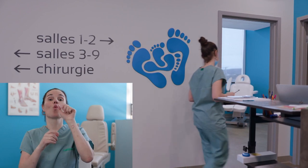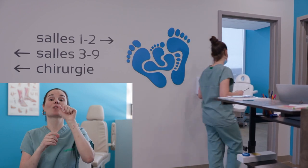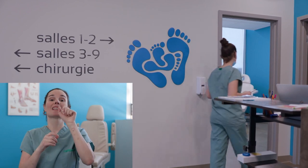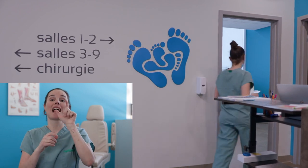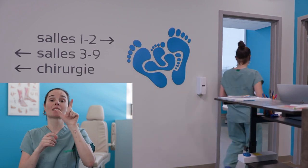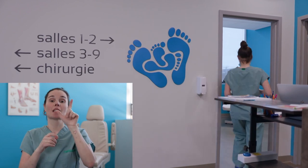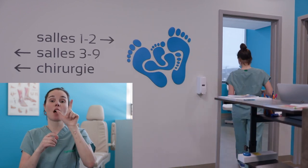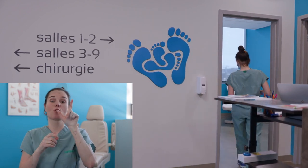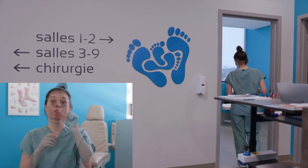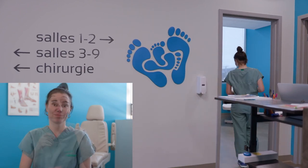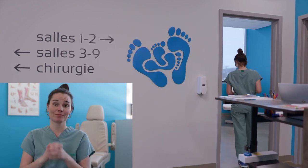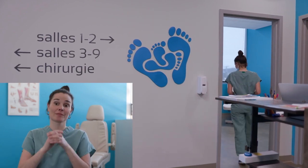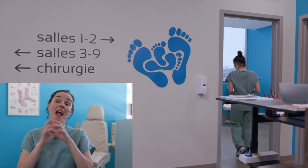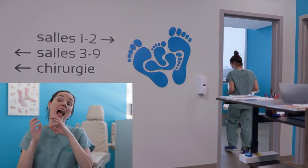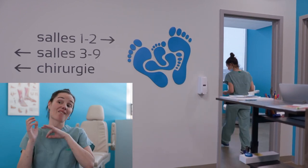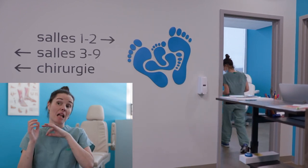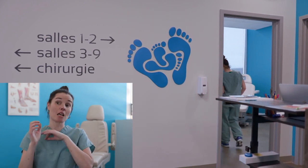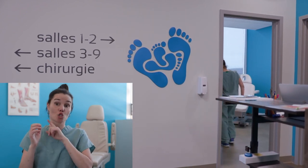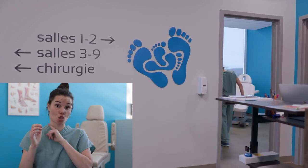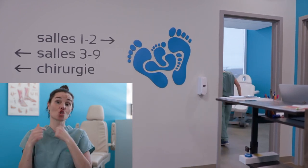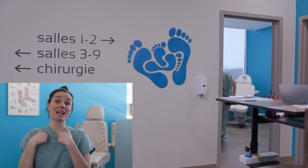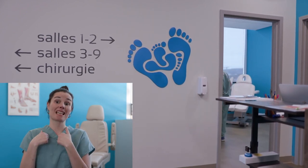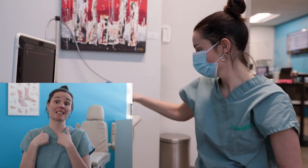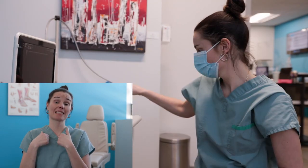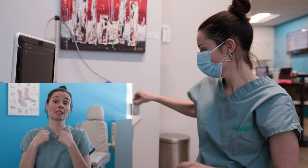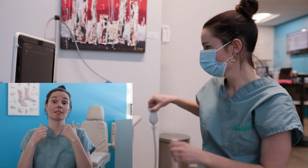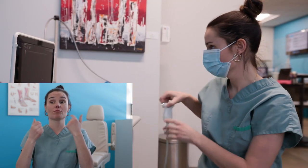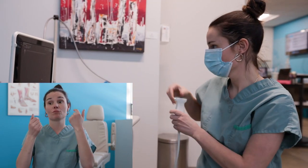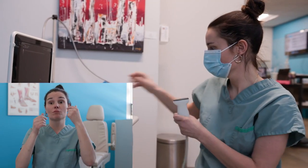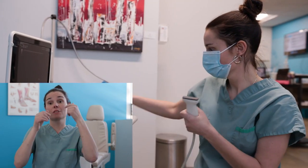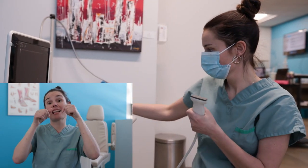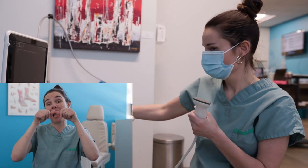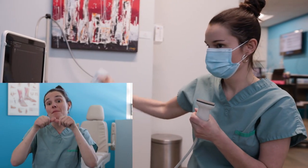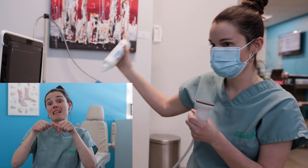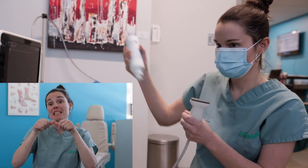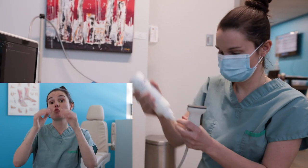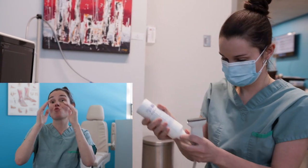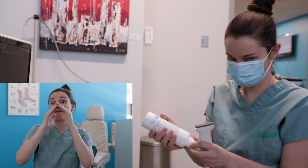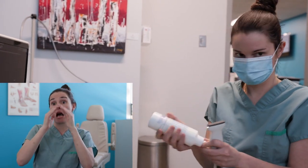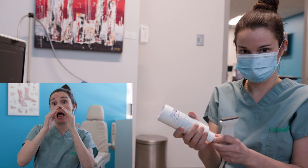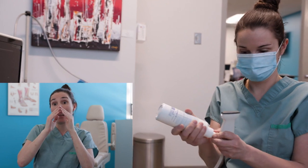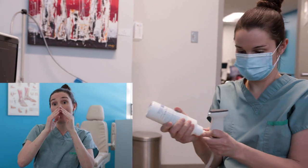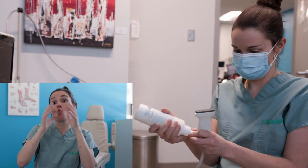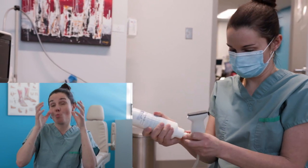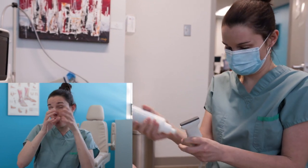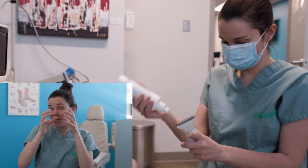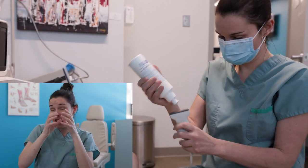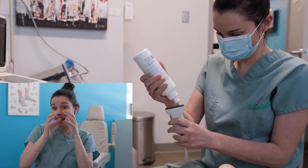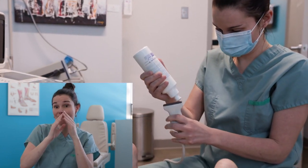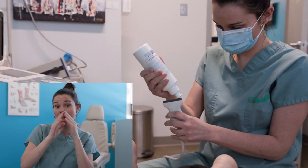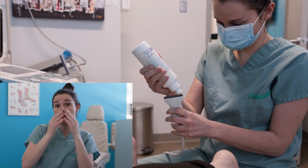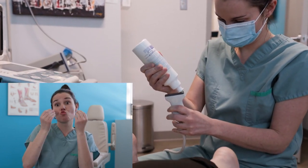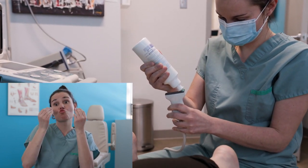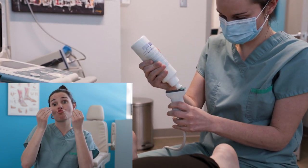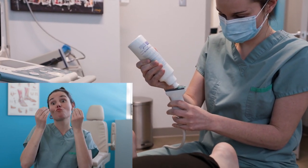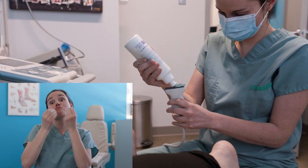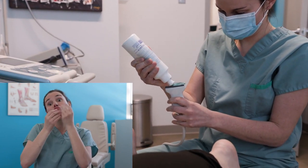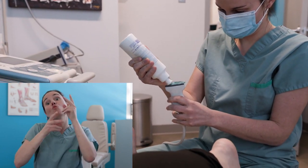Je suis Dre Audrey Lessard. L'avantage que j'ai, c'est que je reste dans une ville petite